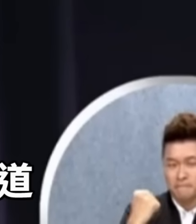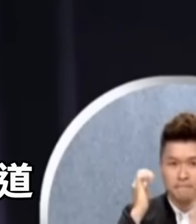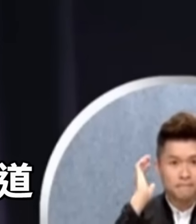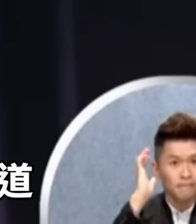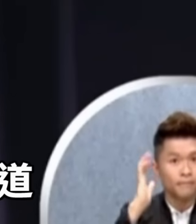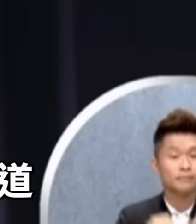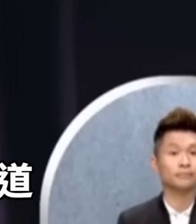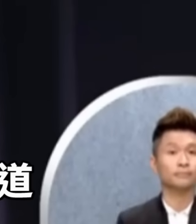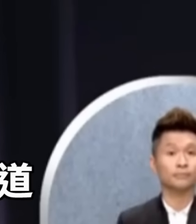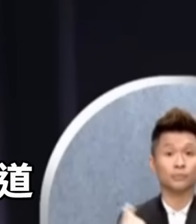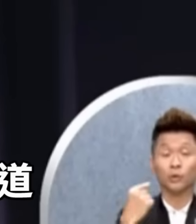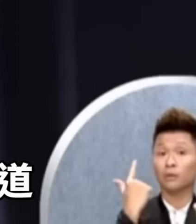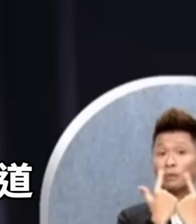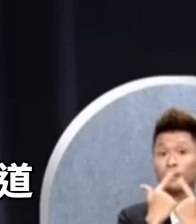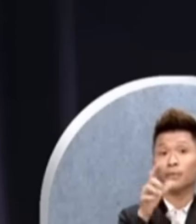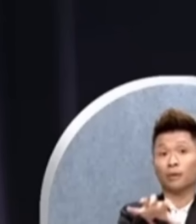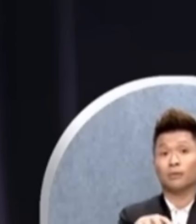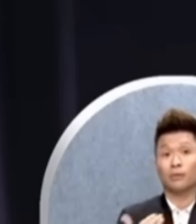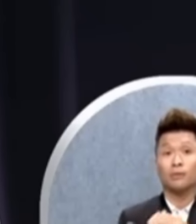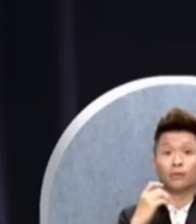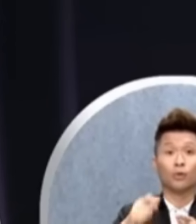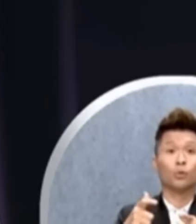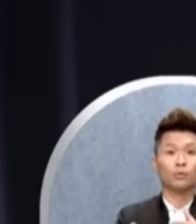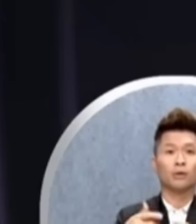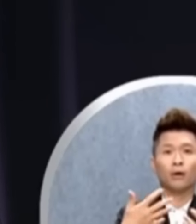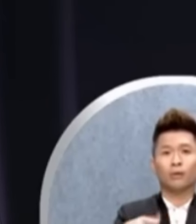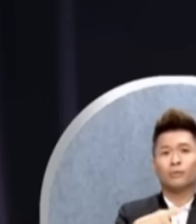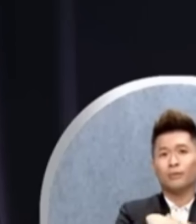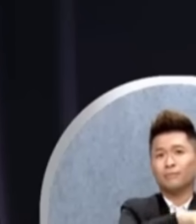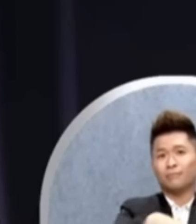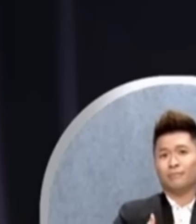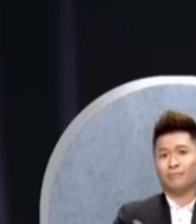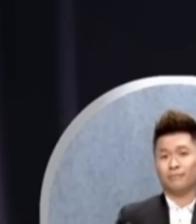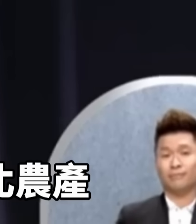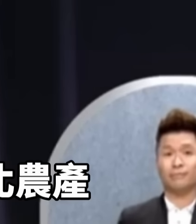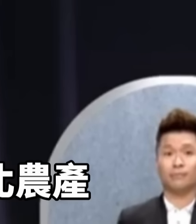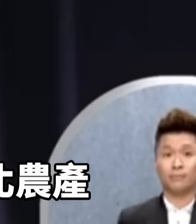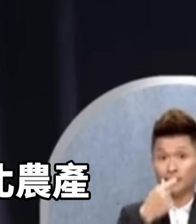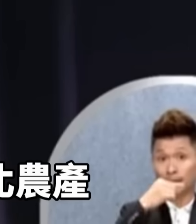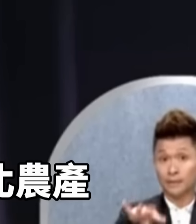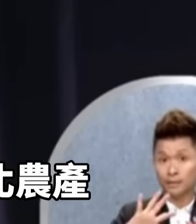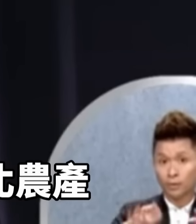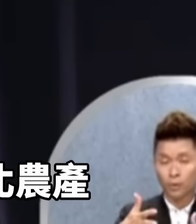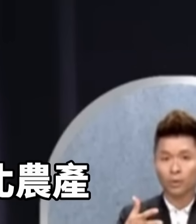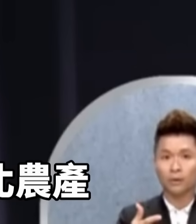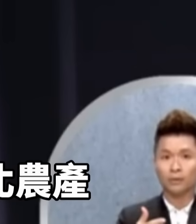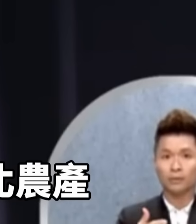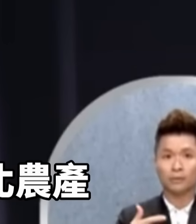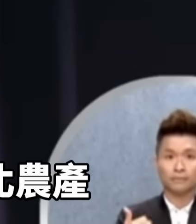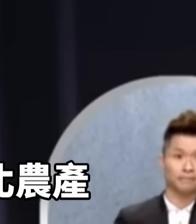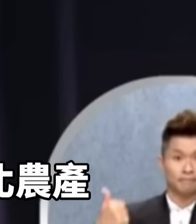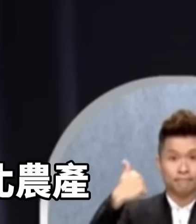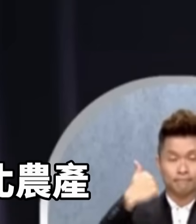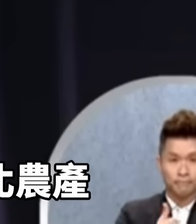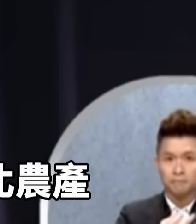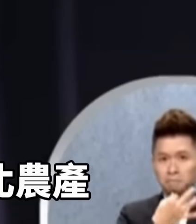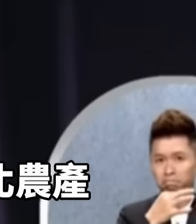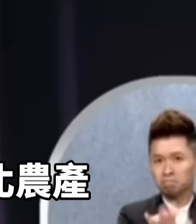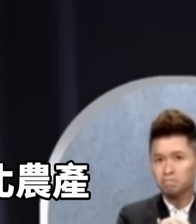包括臺北農產公司 很多人都不知道 蔣經國當副院長的時候 為了避免農民的產品被剝削 成立臺北農產